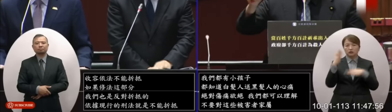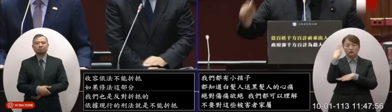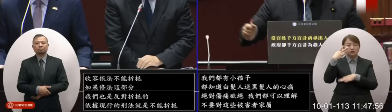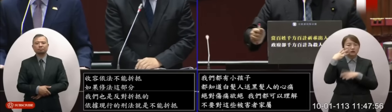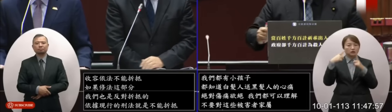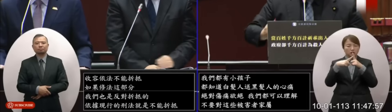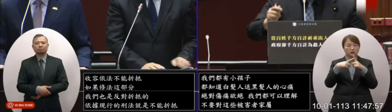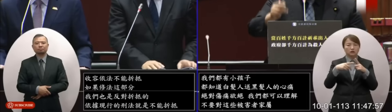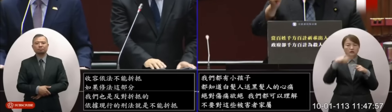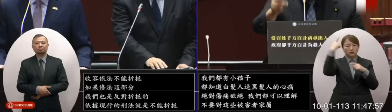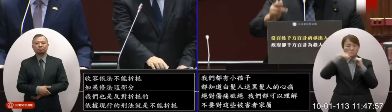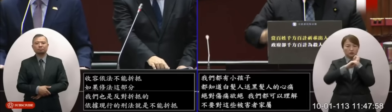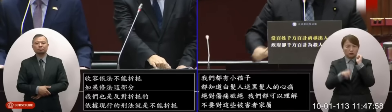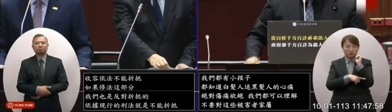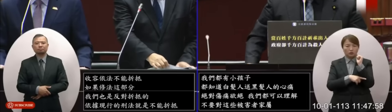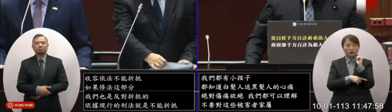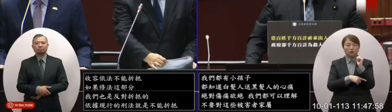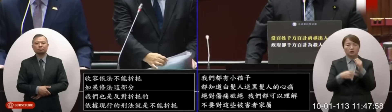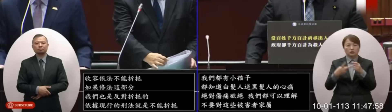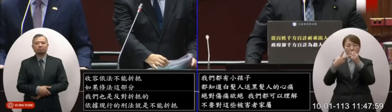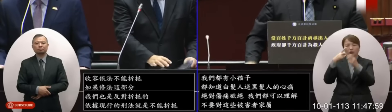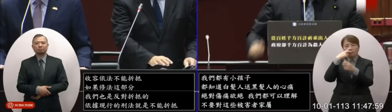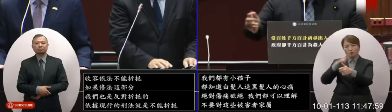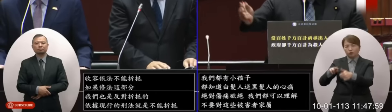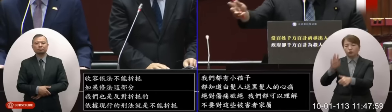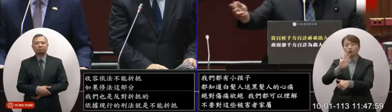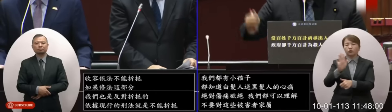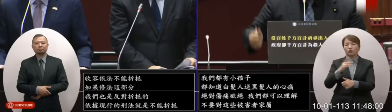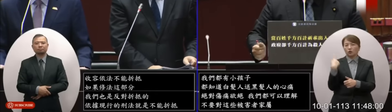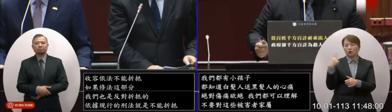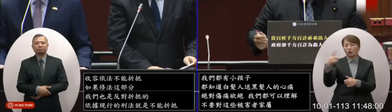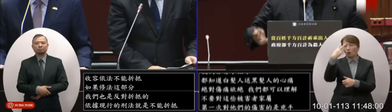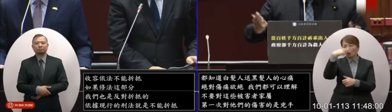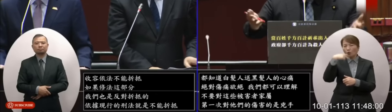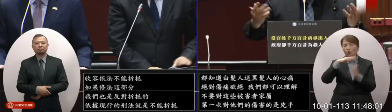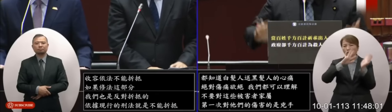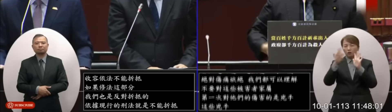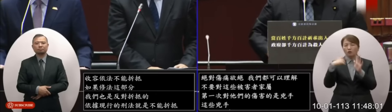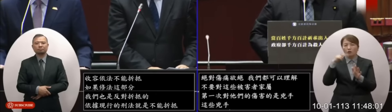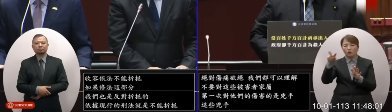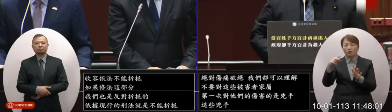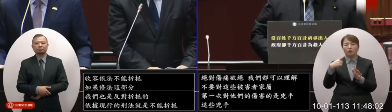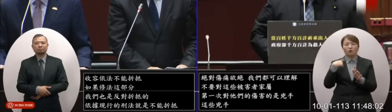司法系統不要對他們第二次傷害 你看他昨天哭的那樣子 我看著我都不忍心